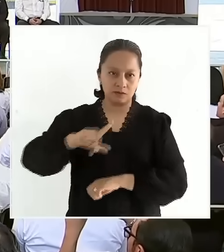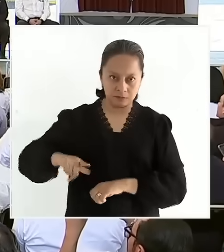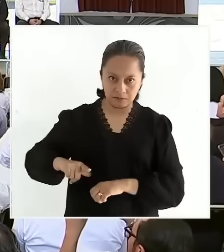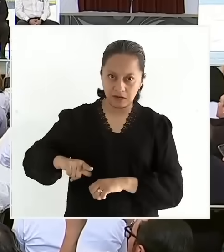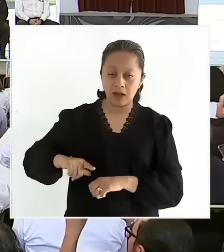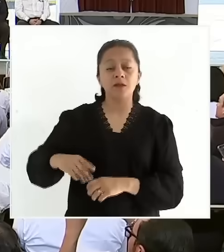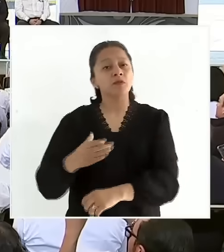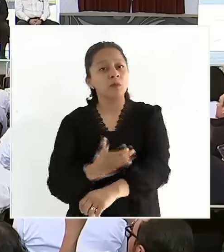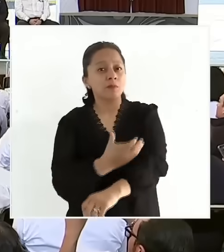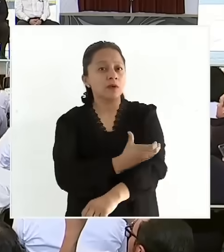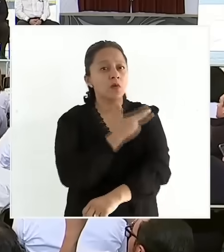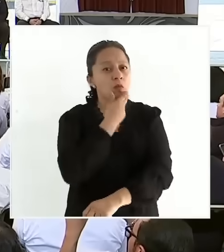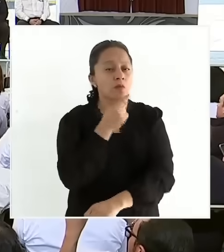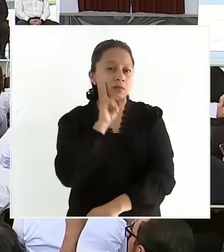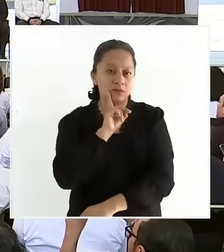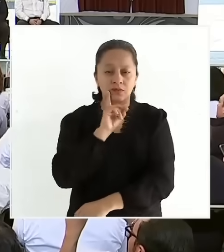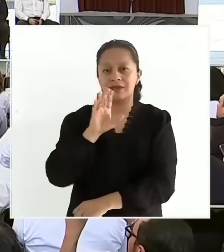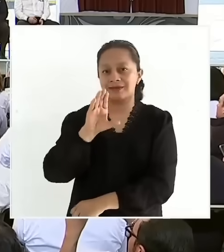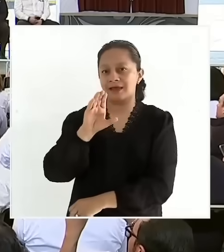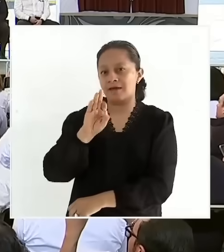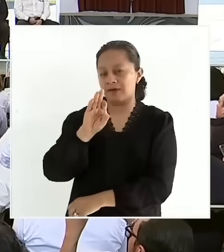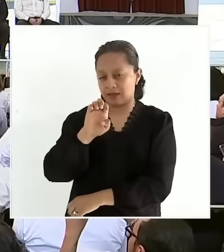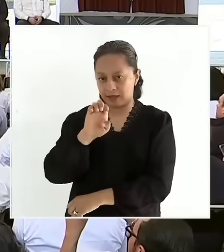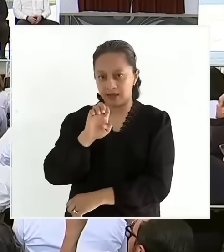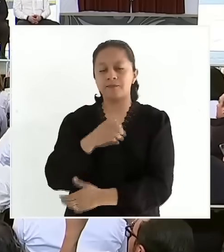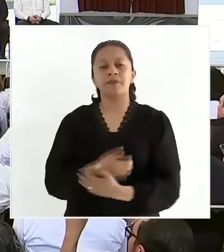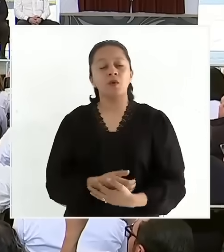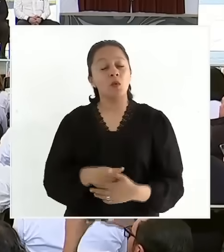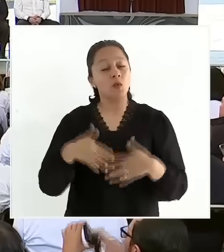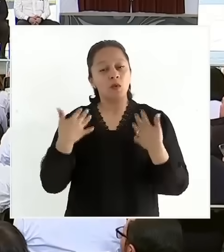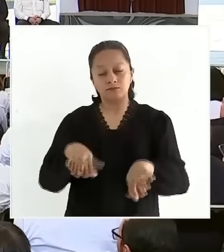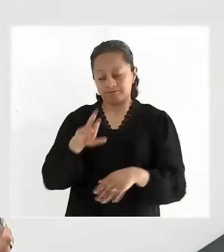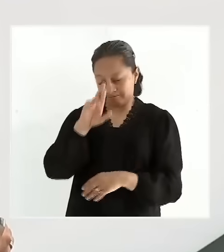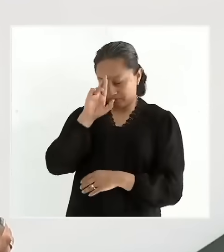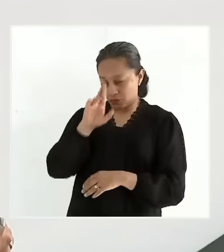compañeras y compañeros de la CFE. Es un gran honor recibir nuevamente en esta instalación